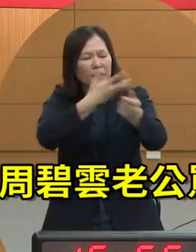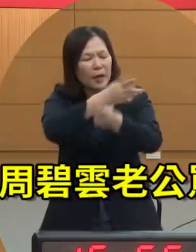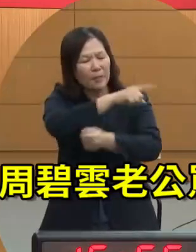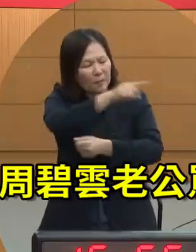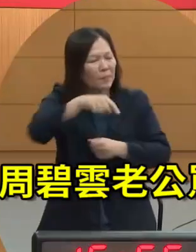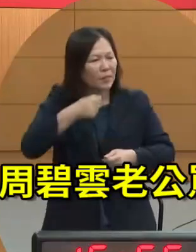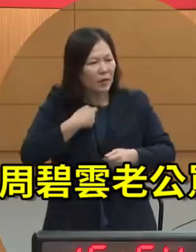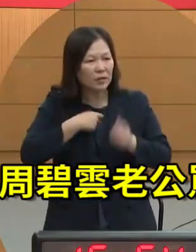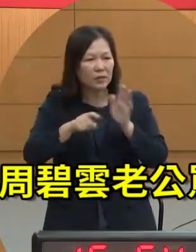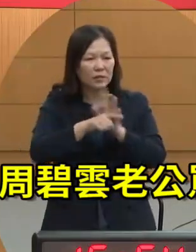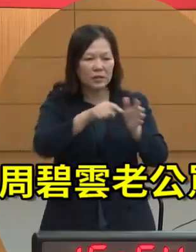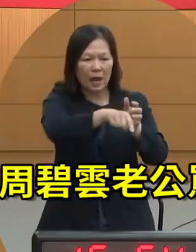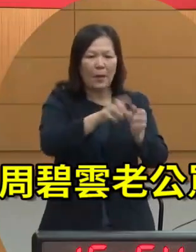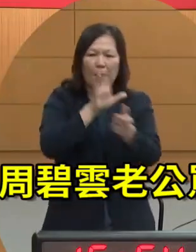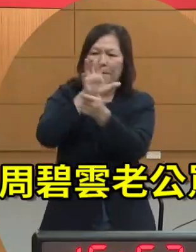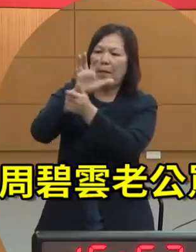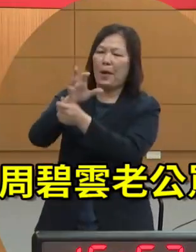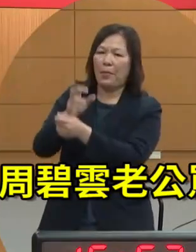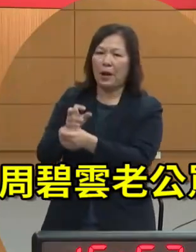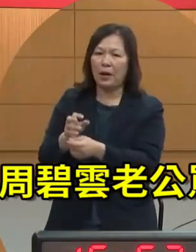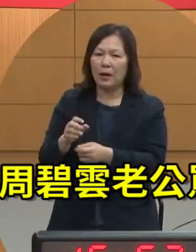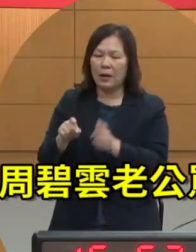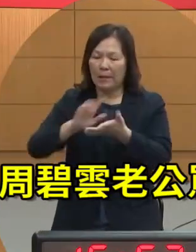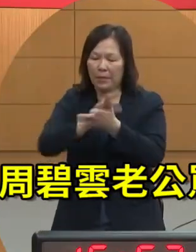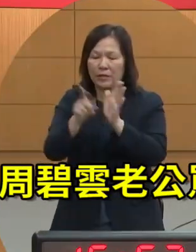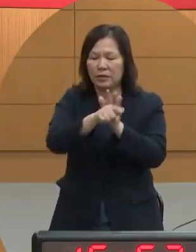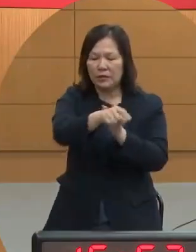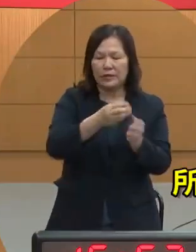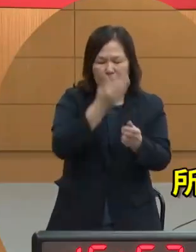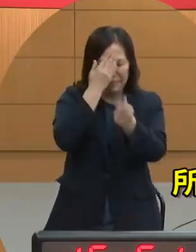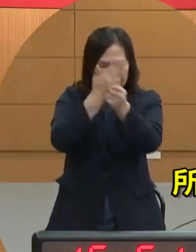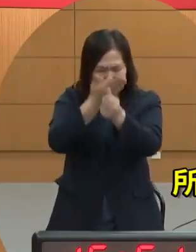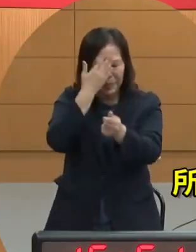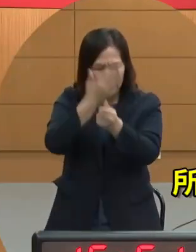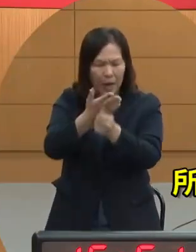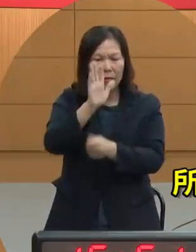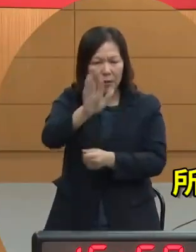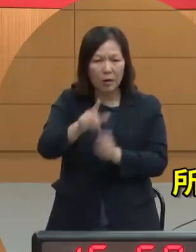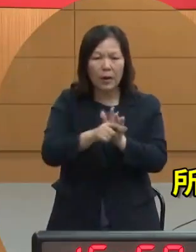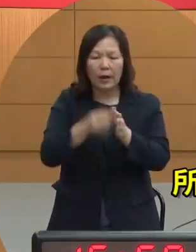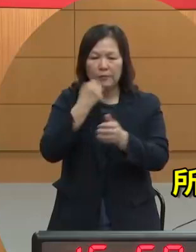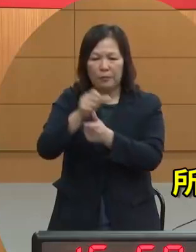周碧雲老公罵他髒話 造成周碧雲的困擾 所以應該要懲處公務員